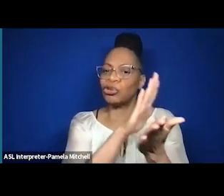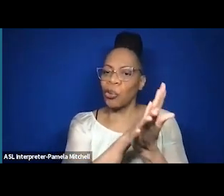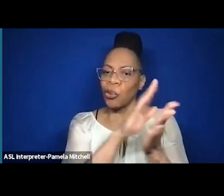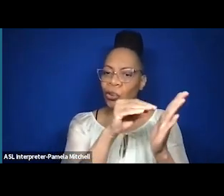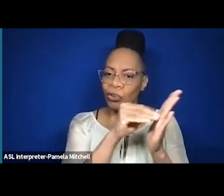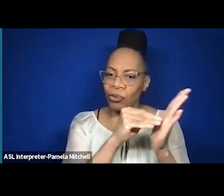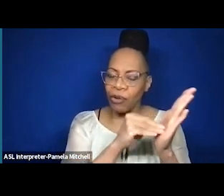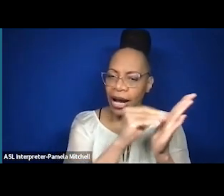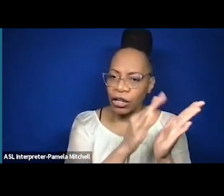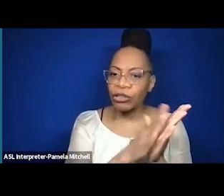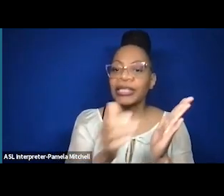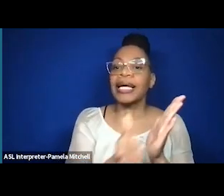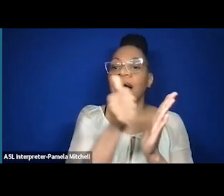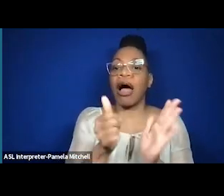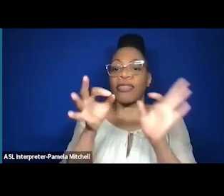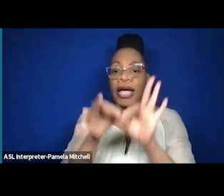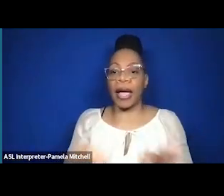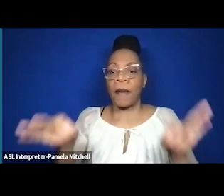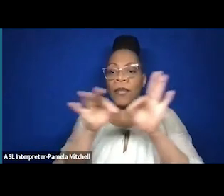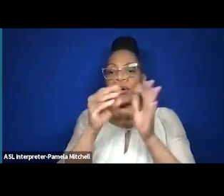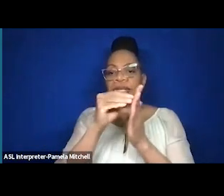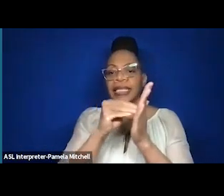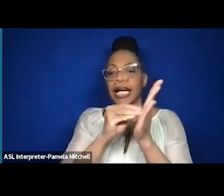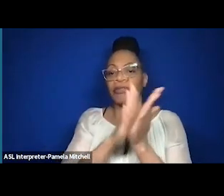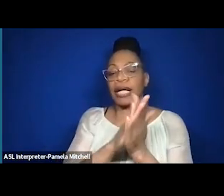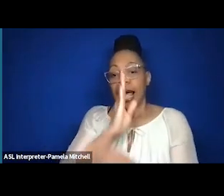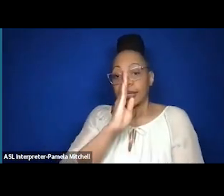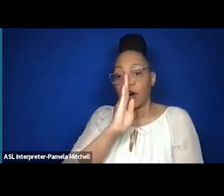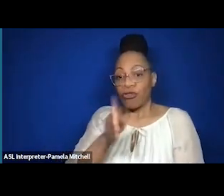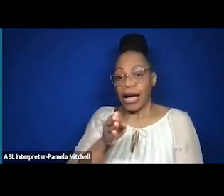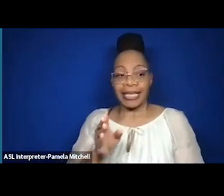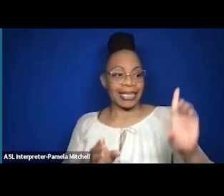el Informe Médico SOAR directamente a la SSA y DDS.